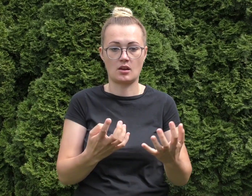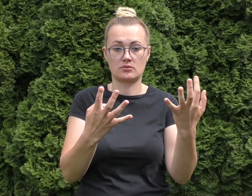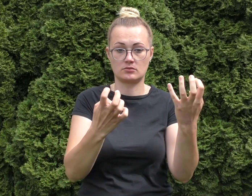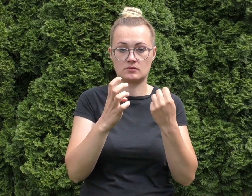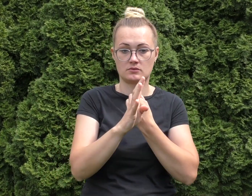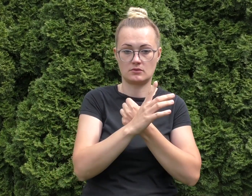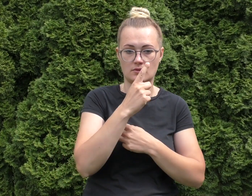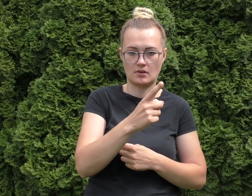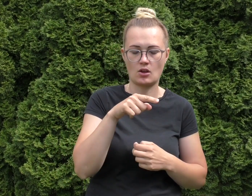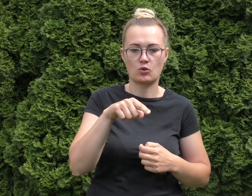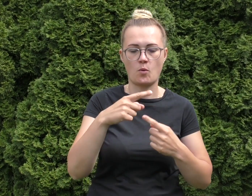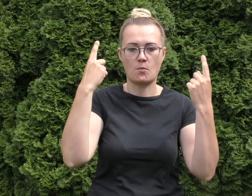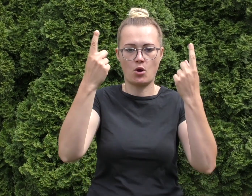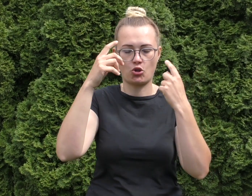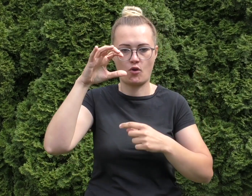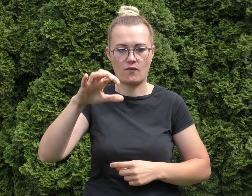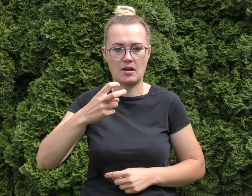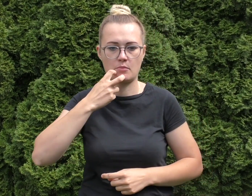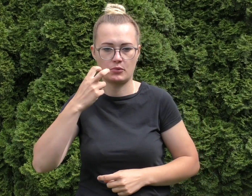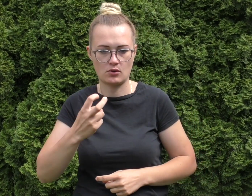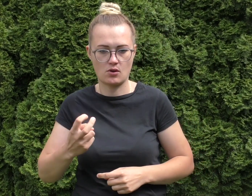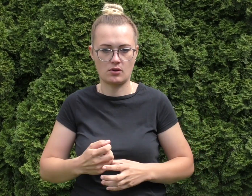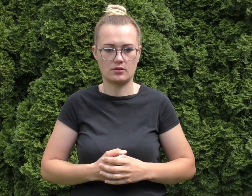991 – pogotowie energetyczne